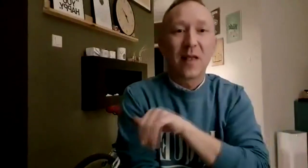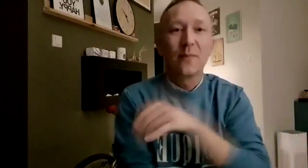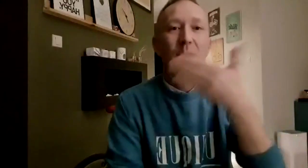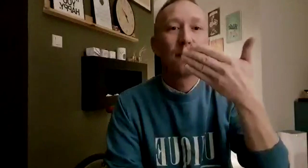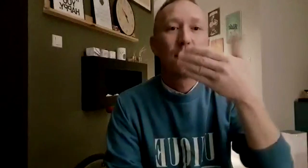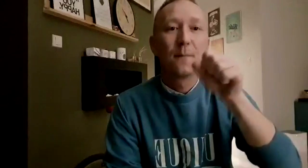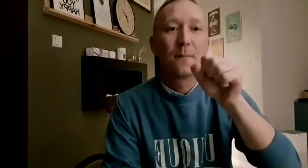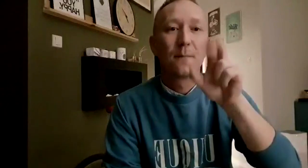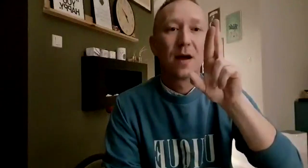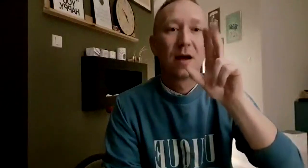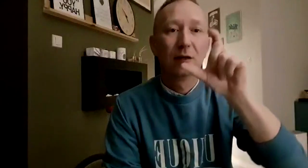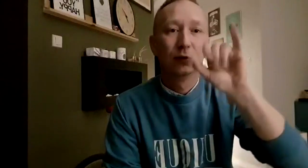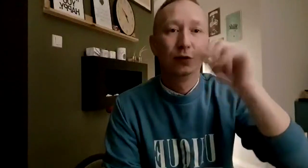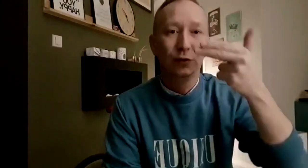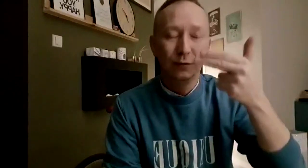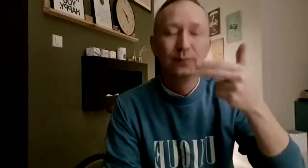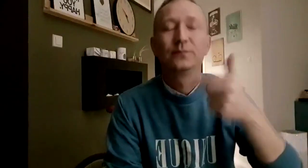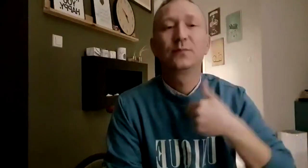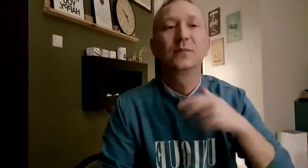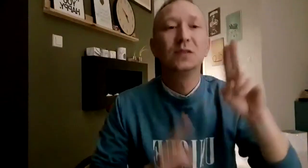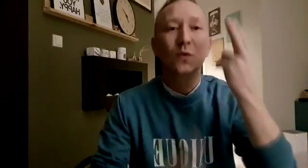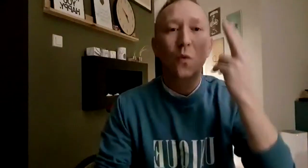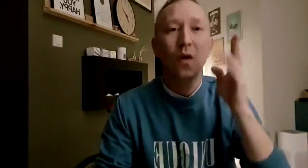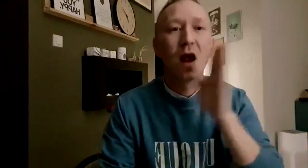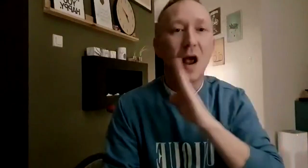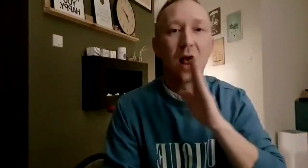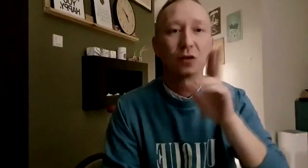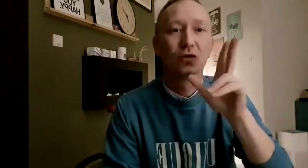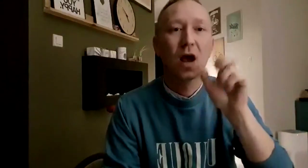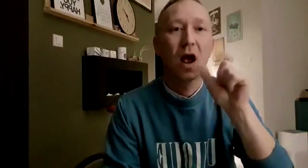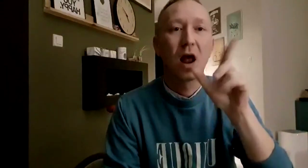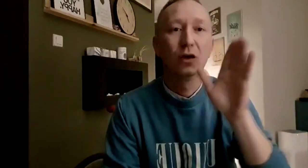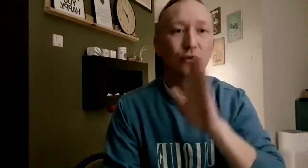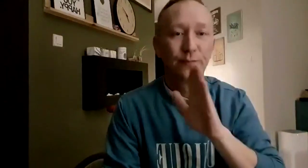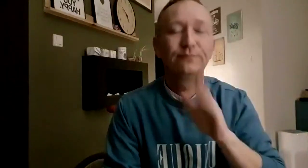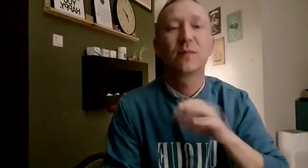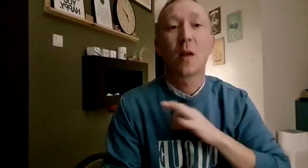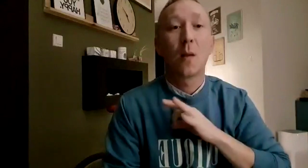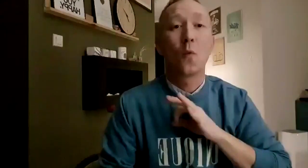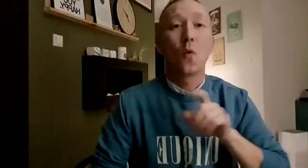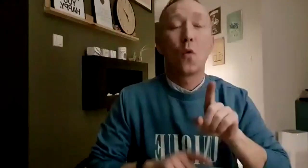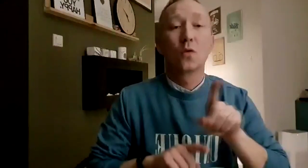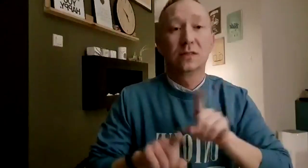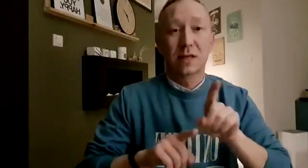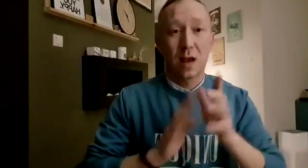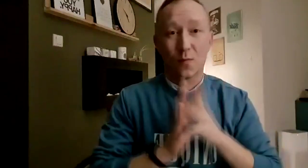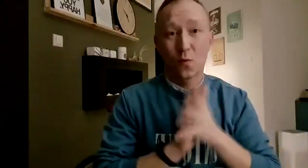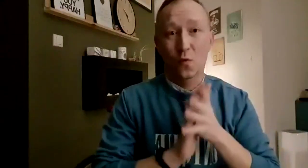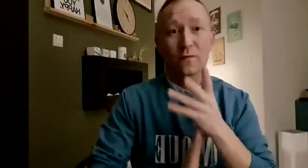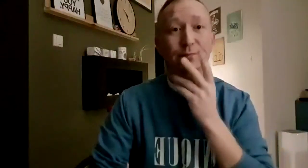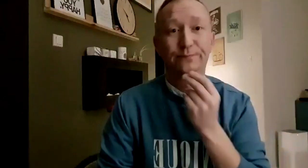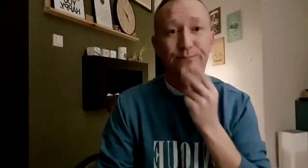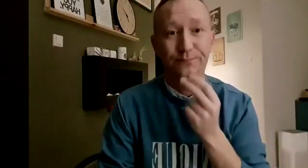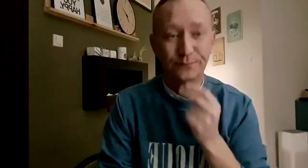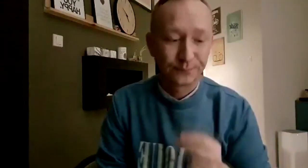Mam na imię Marcin, pochodzę z Kalisza. Mój znak migowy "Marcin".